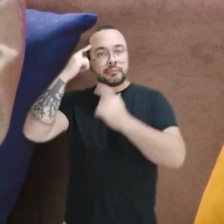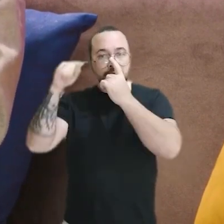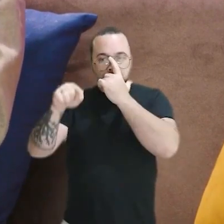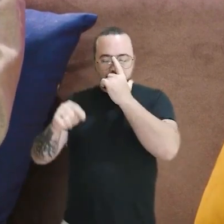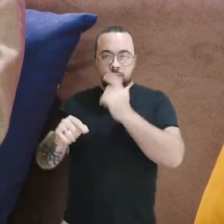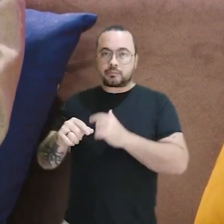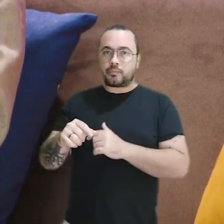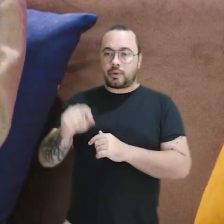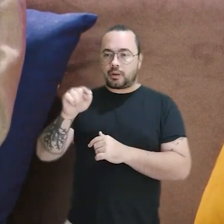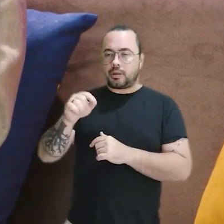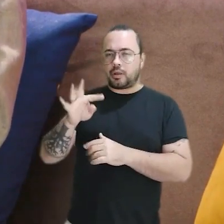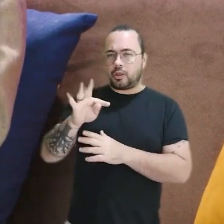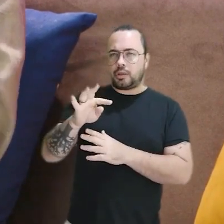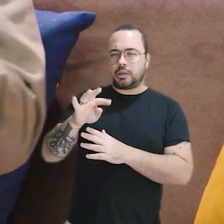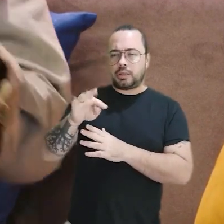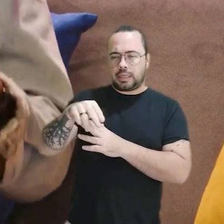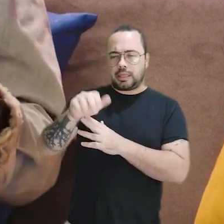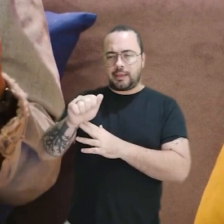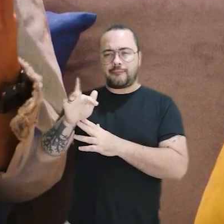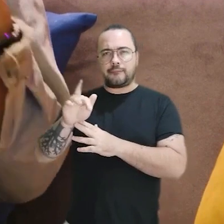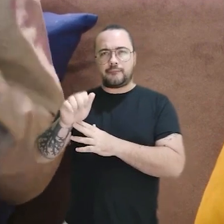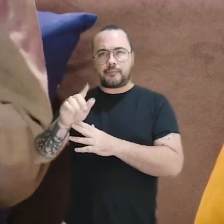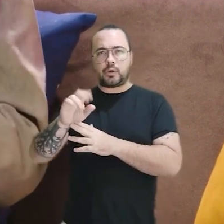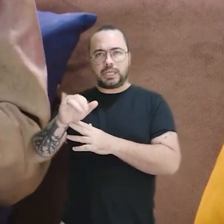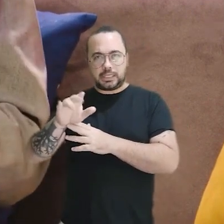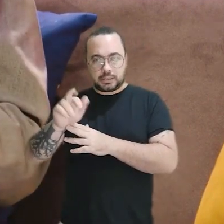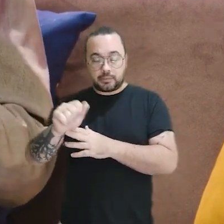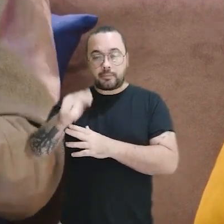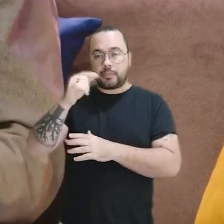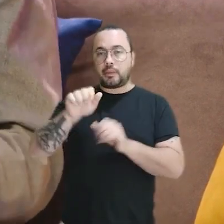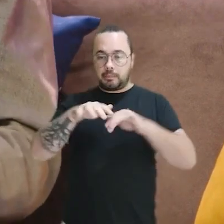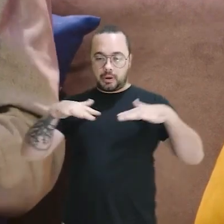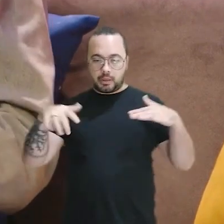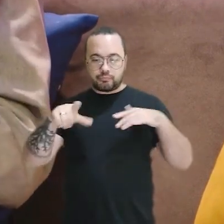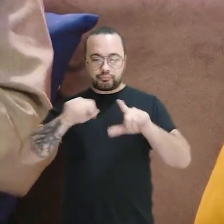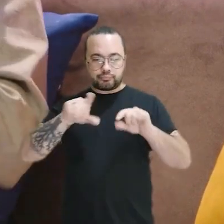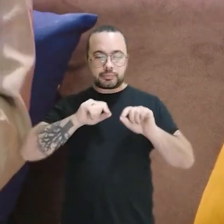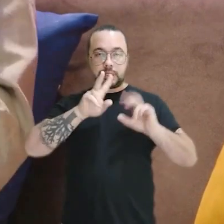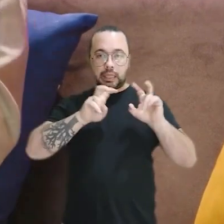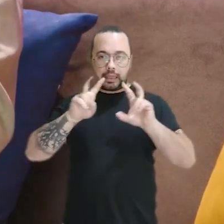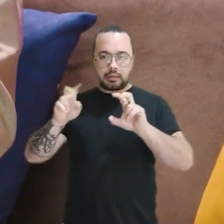que é um show que a plateia sugere os temas e a gente descobre os temas na hora pra falar sobre eles na hora